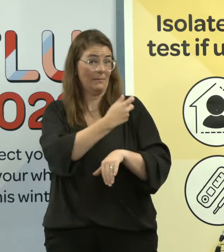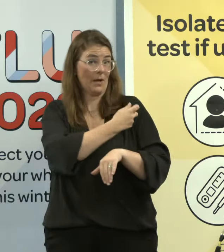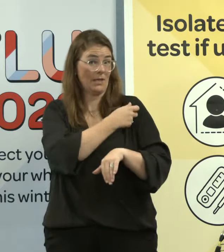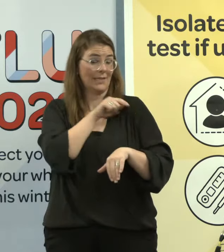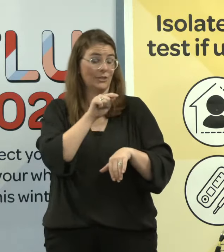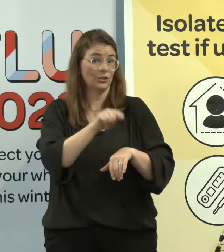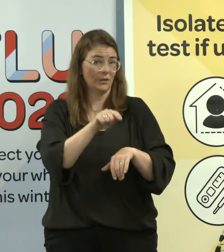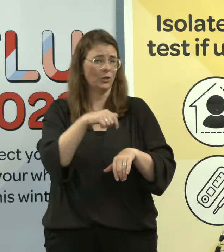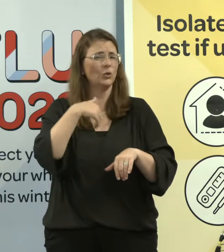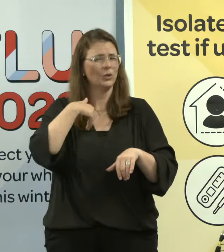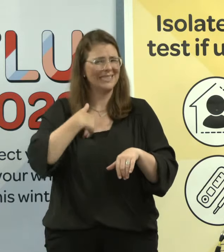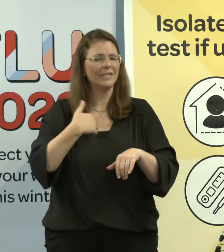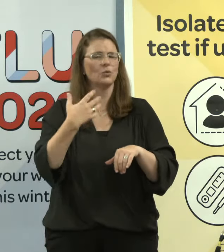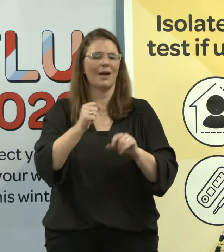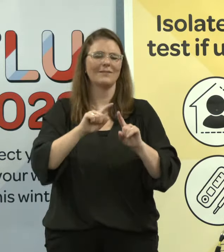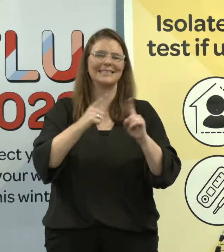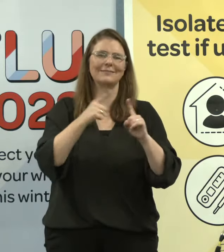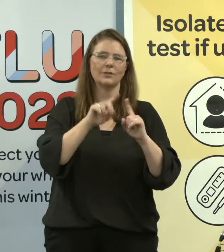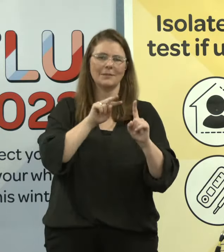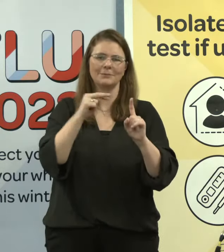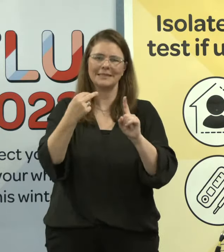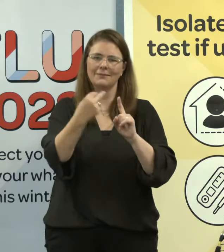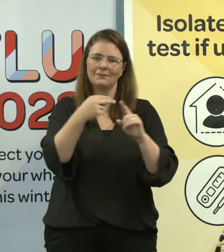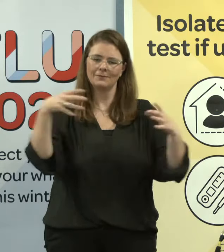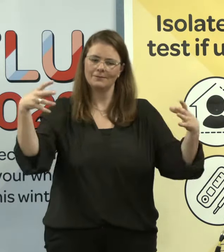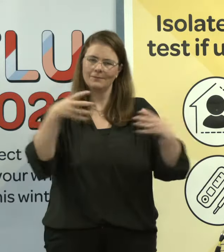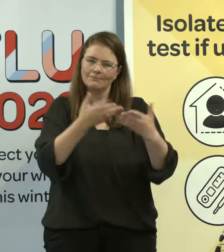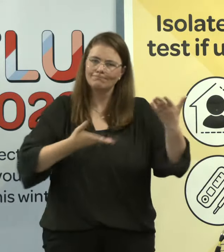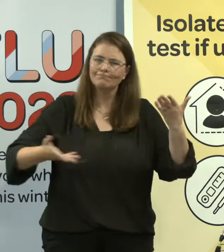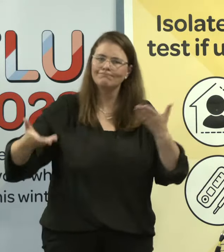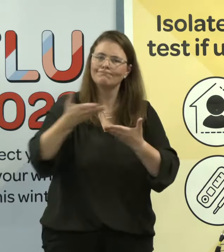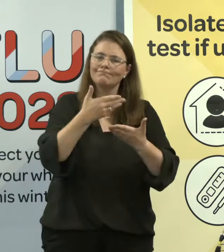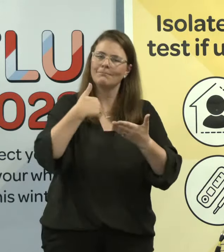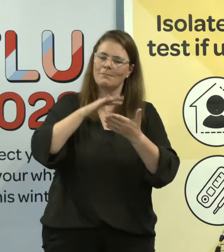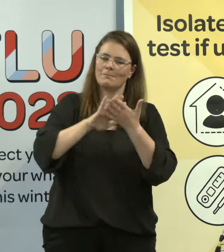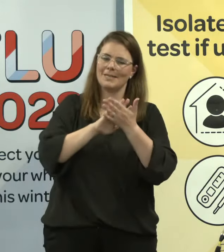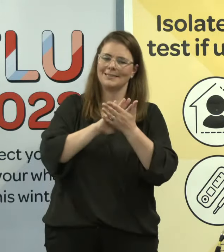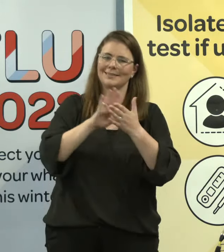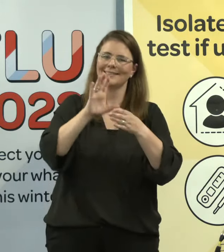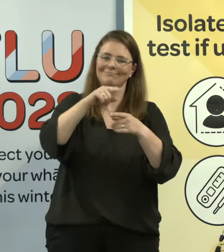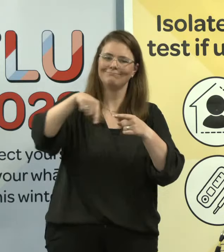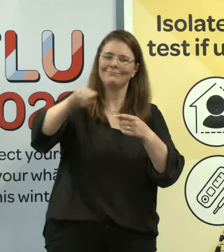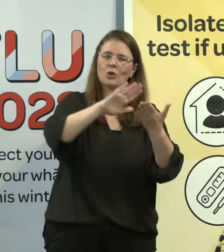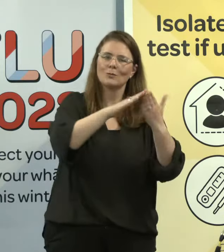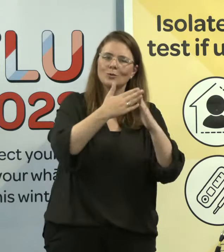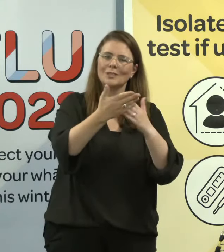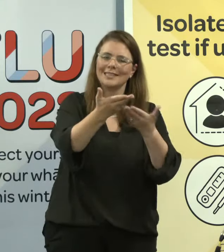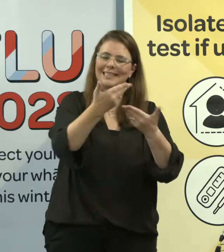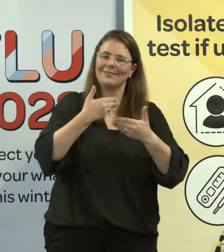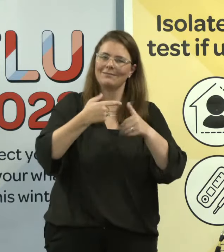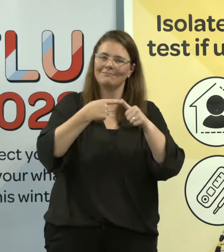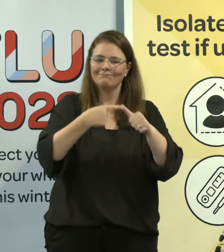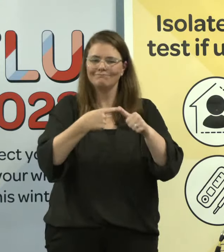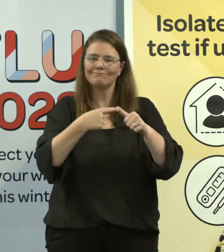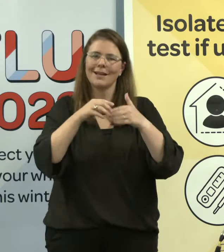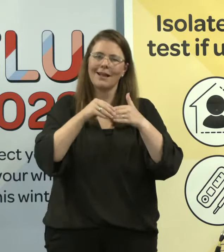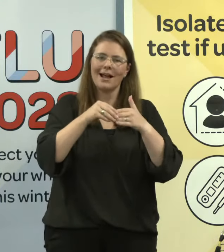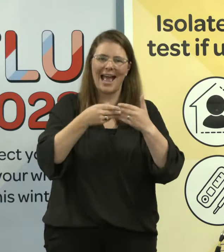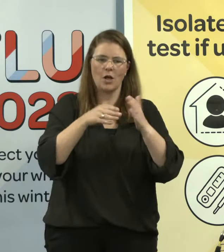ana ki te roopu mahi, no te mea